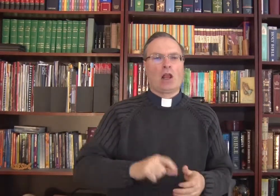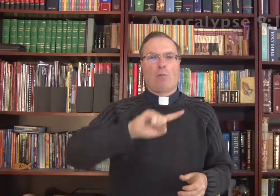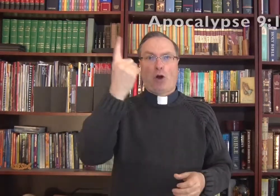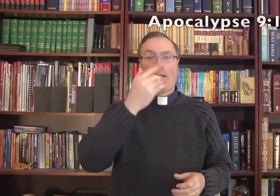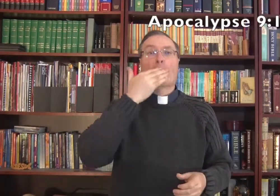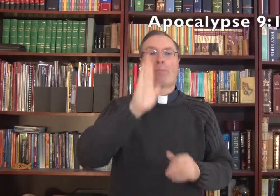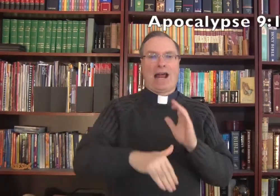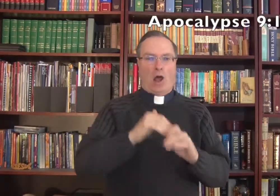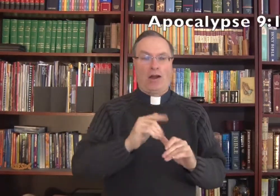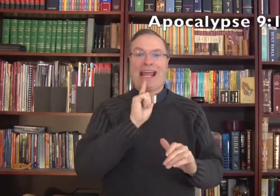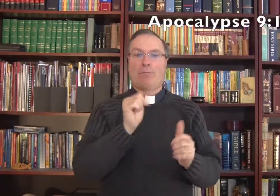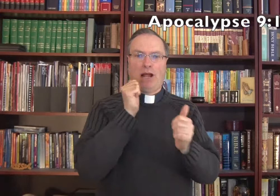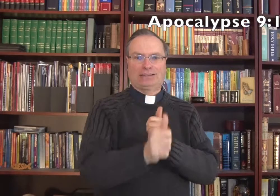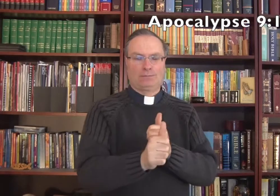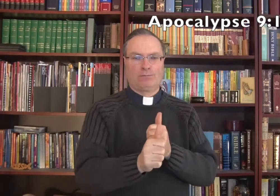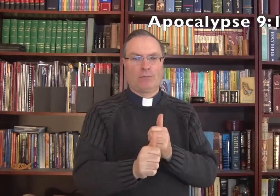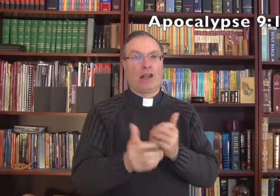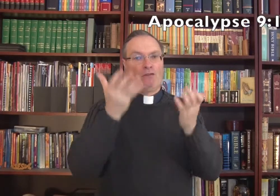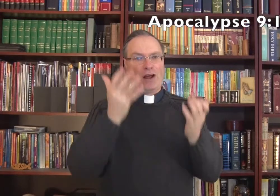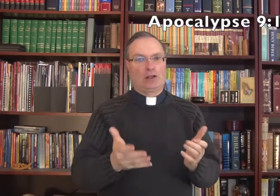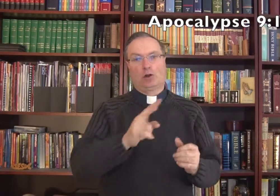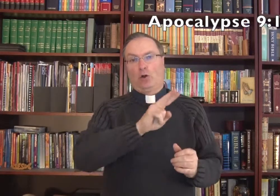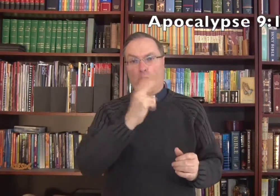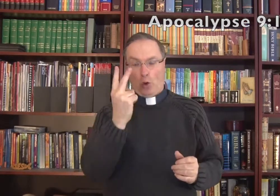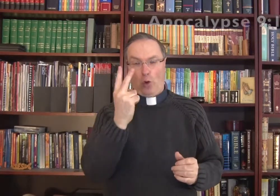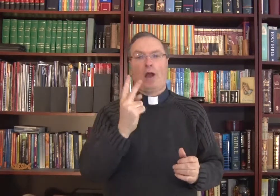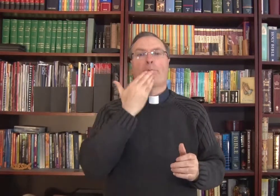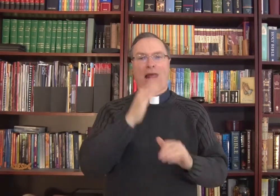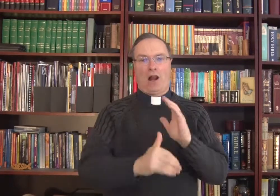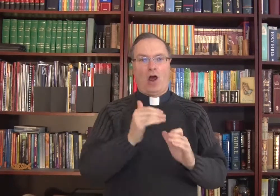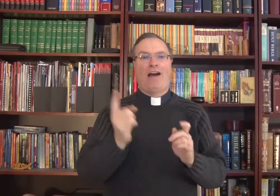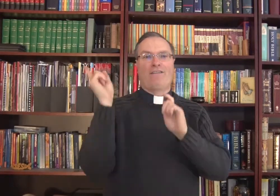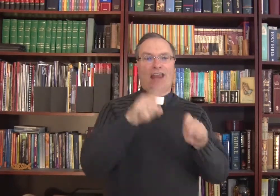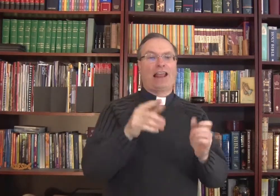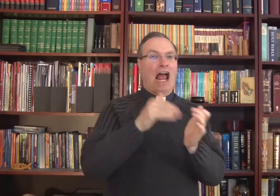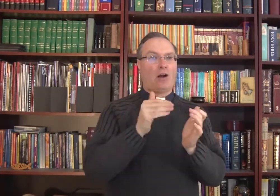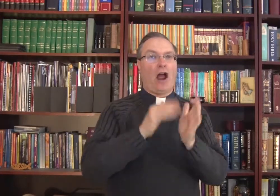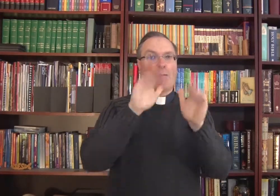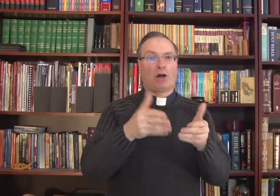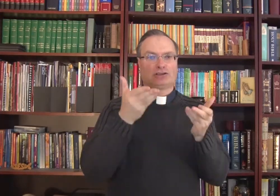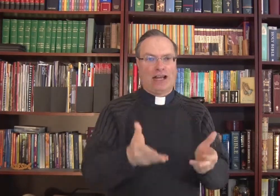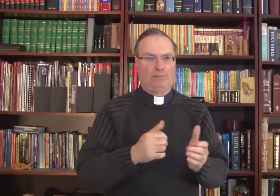«Le premier malheur est passé. Voici que deux malheurs viennent encore après cela.